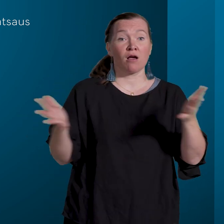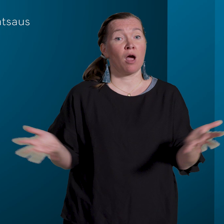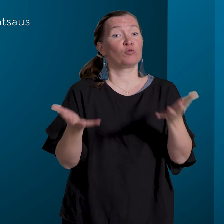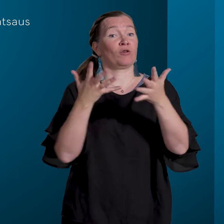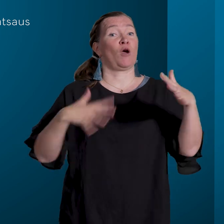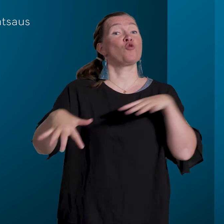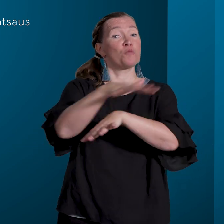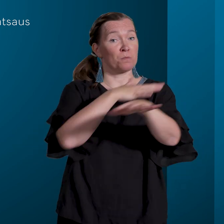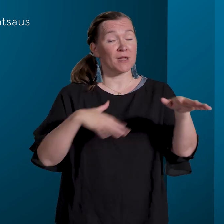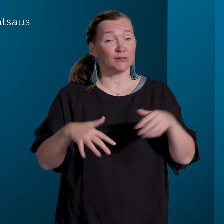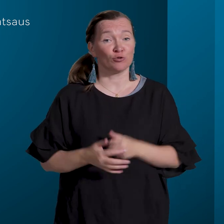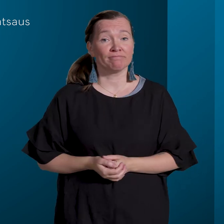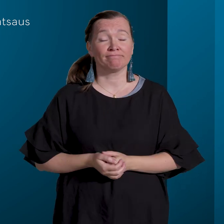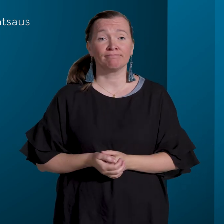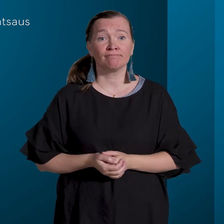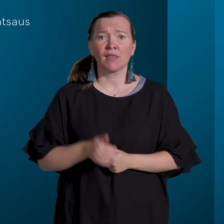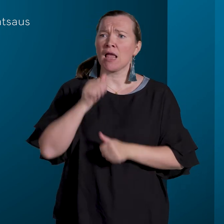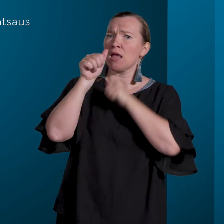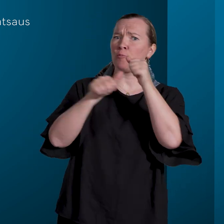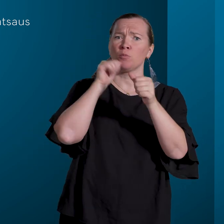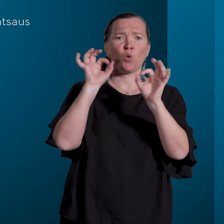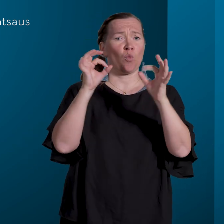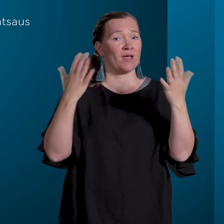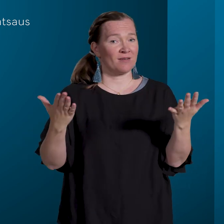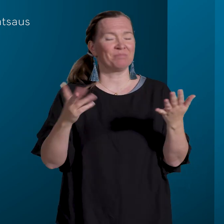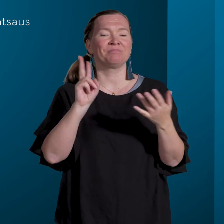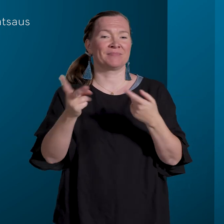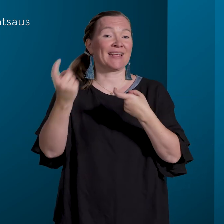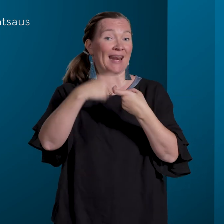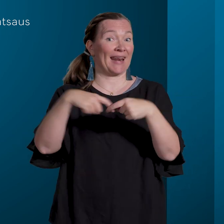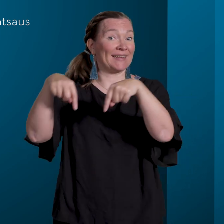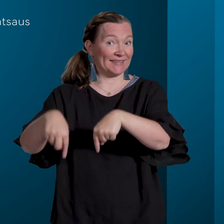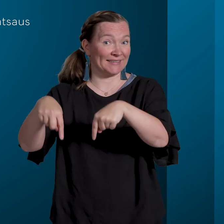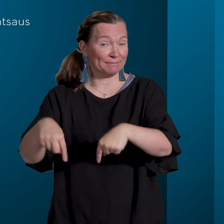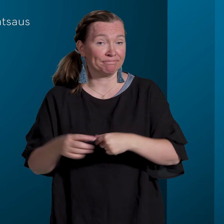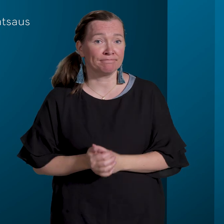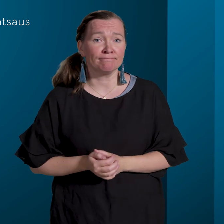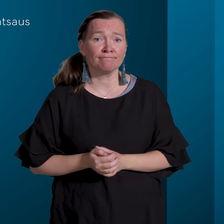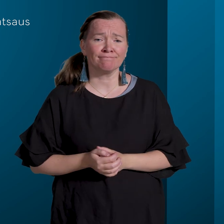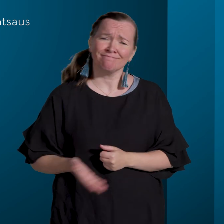ja kannustavassa ympäristössä. Ilmoittautuminen tapahtuu oheisesta linkistä.